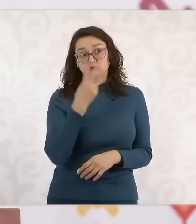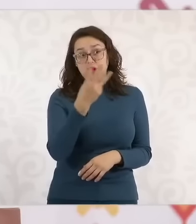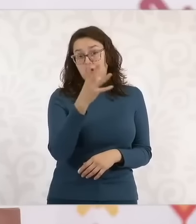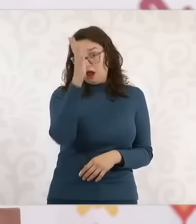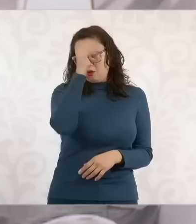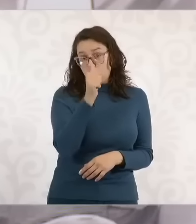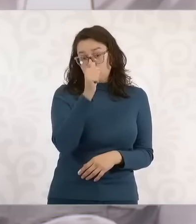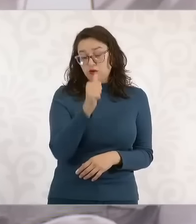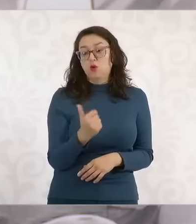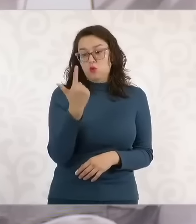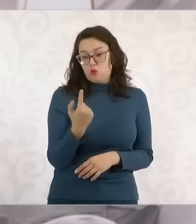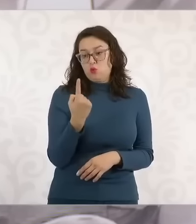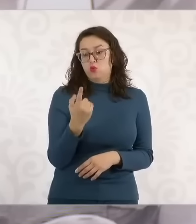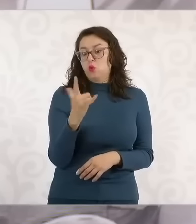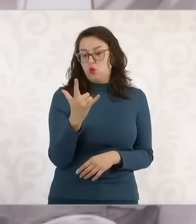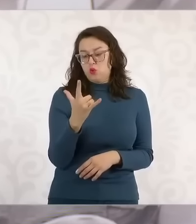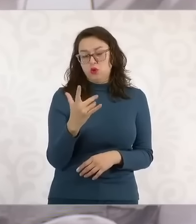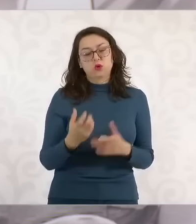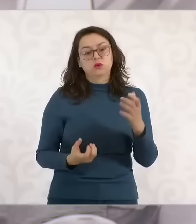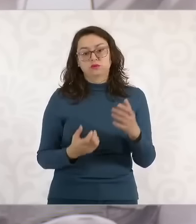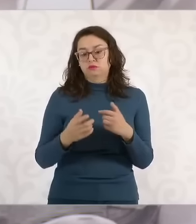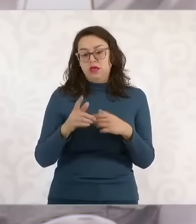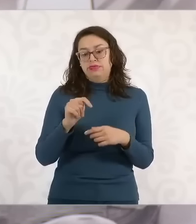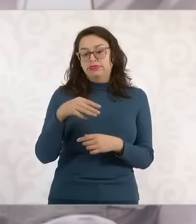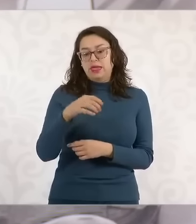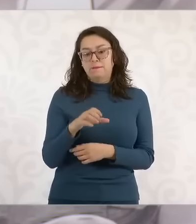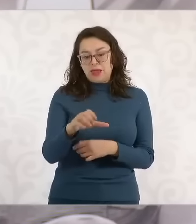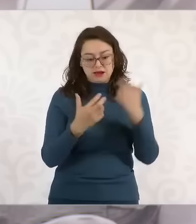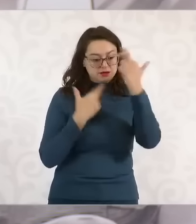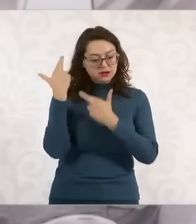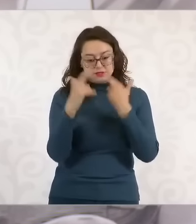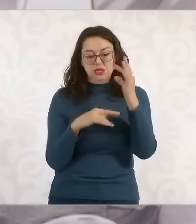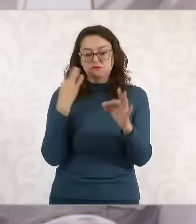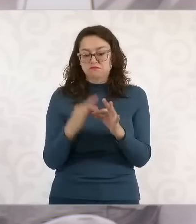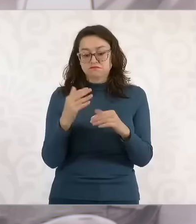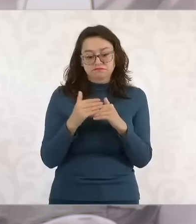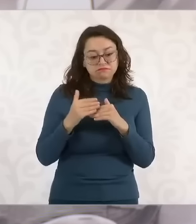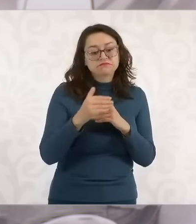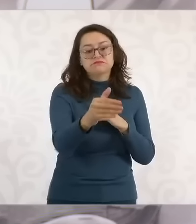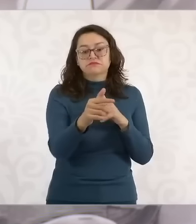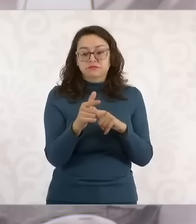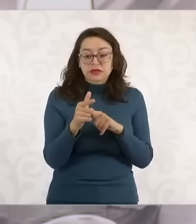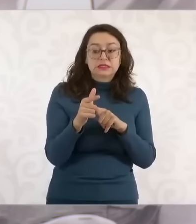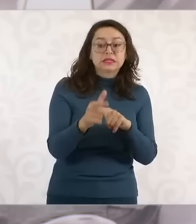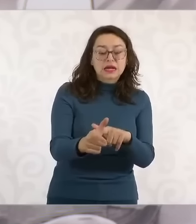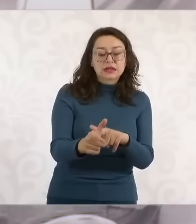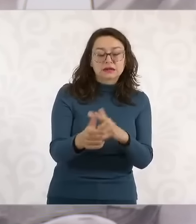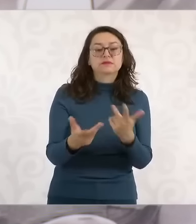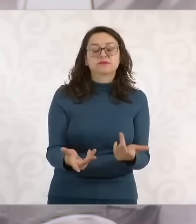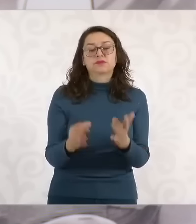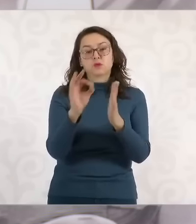la renovación del tratado y la revisión llegar ya con una gran claridad de qué puntos cada país